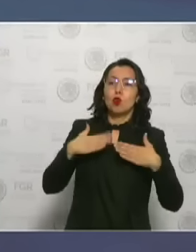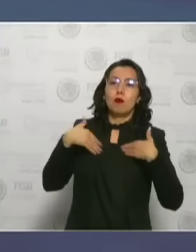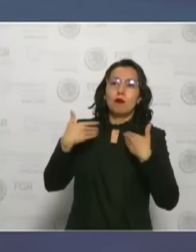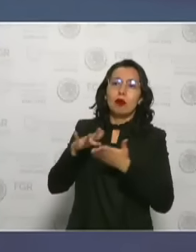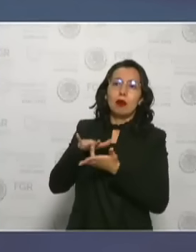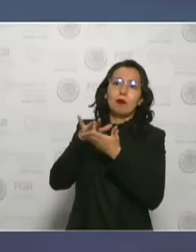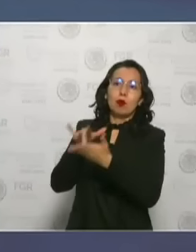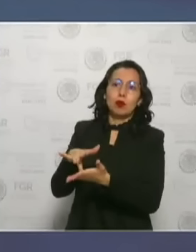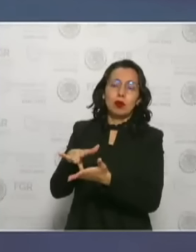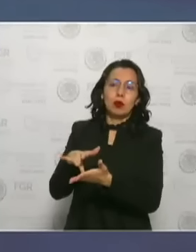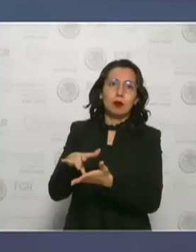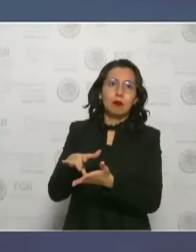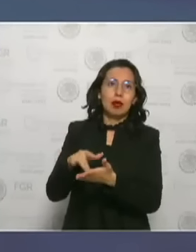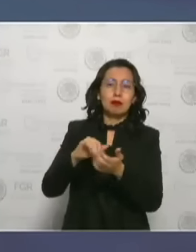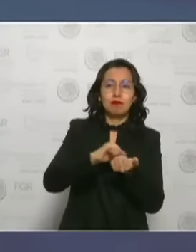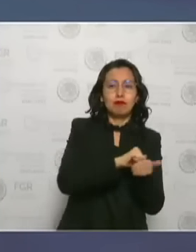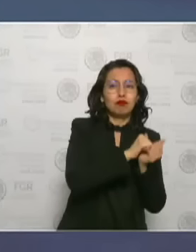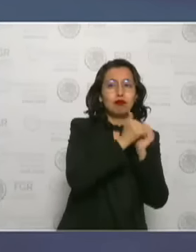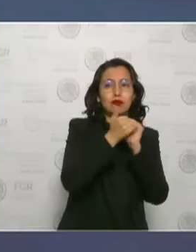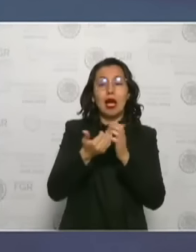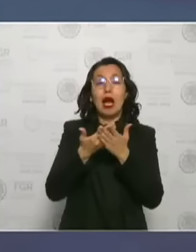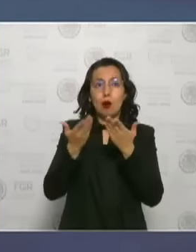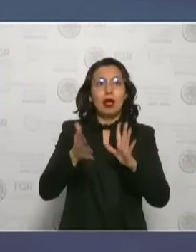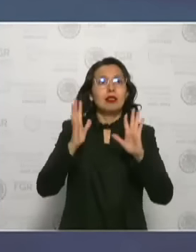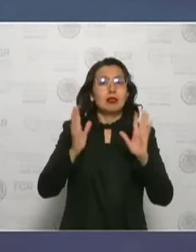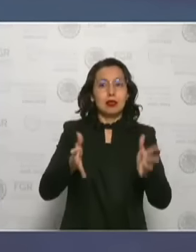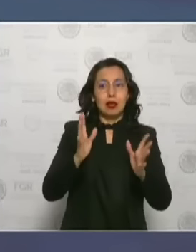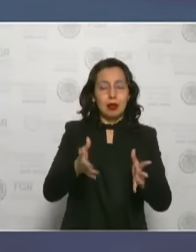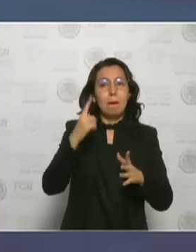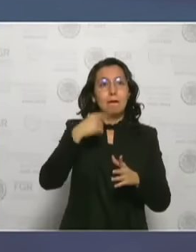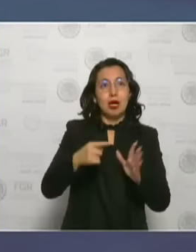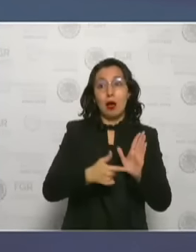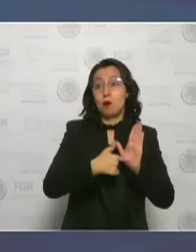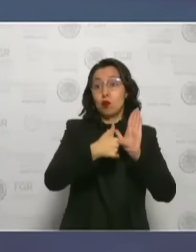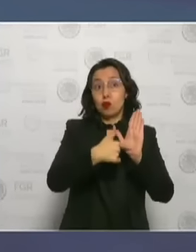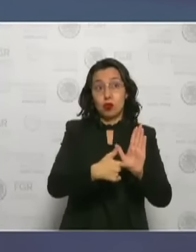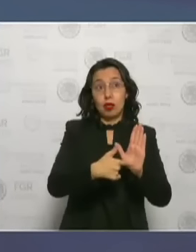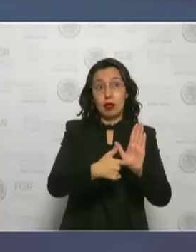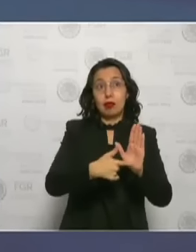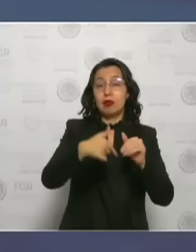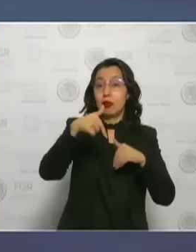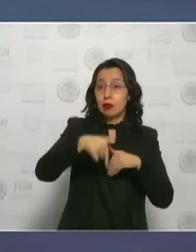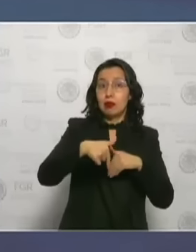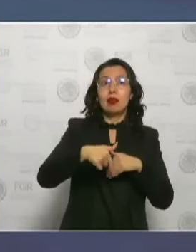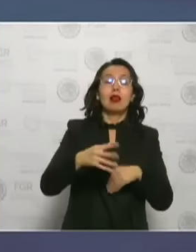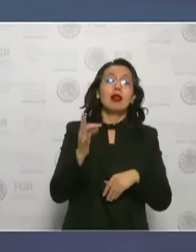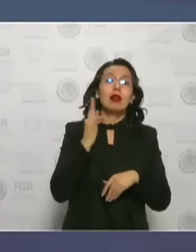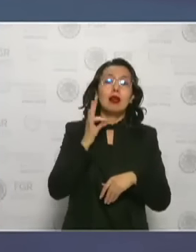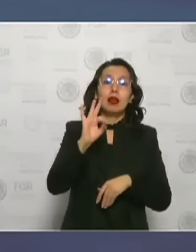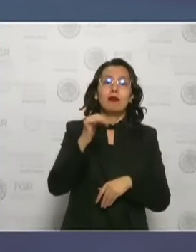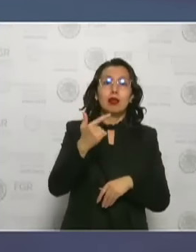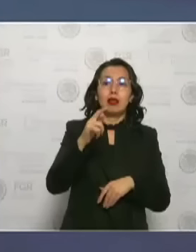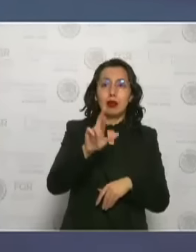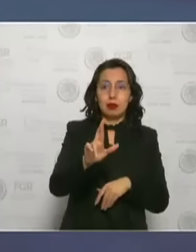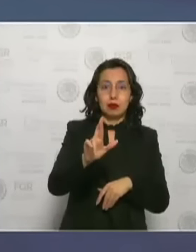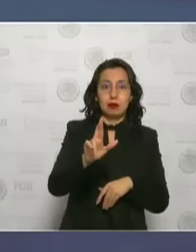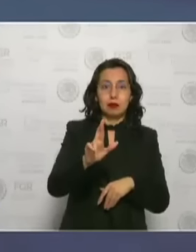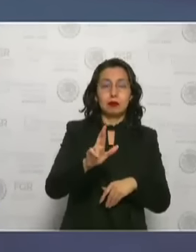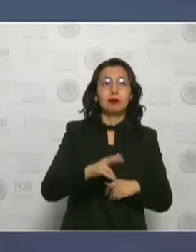La transformación ha llegado para dar resultados ahora desde la Fiscalía General de Justicia y lo